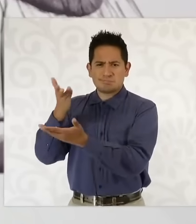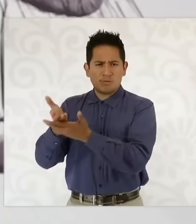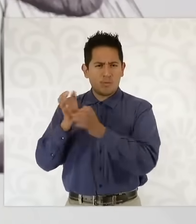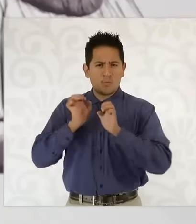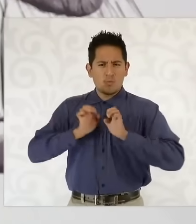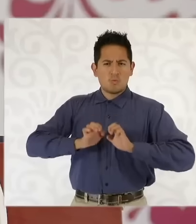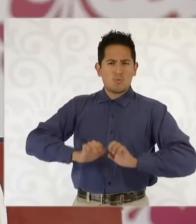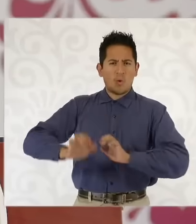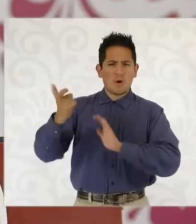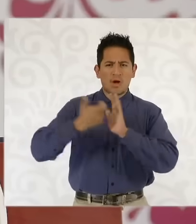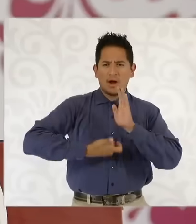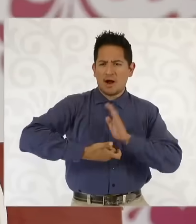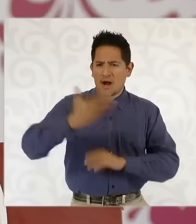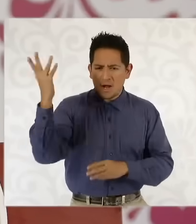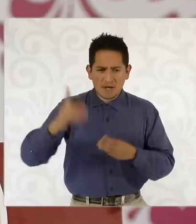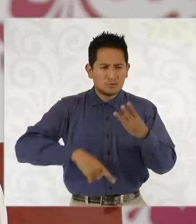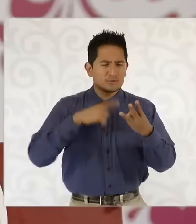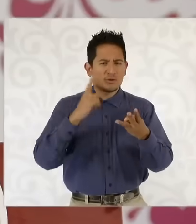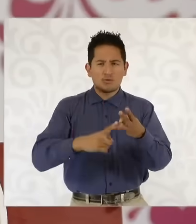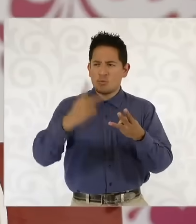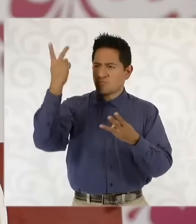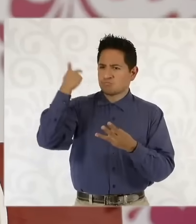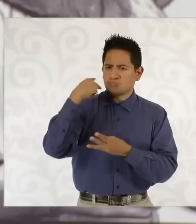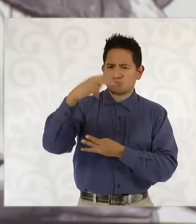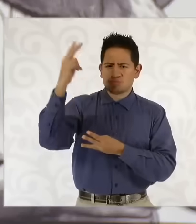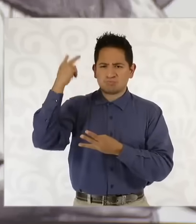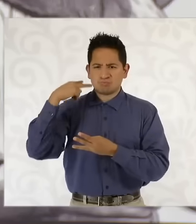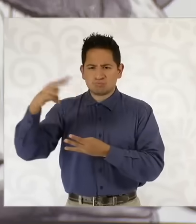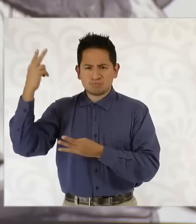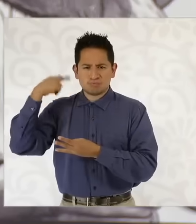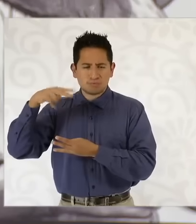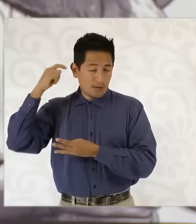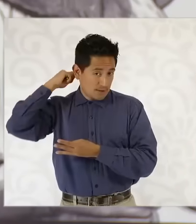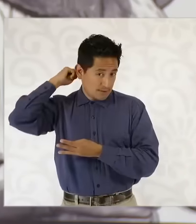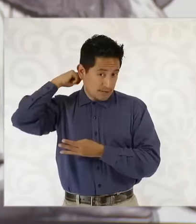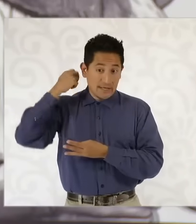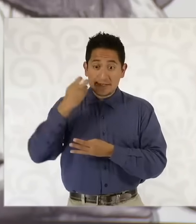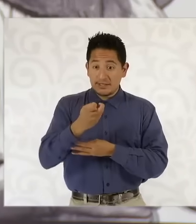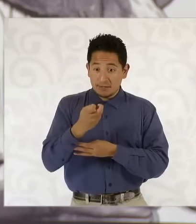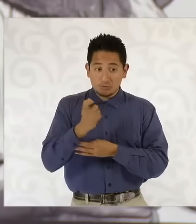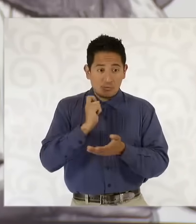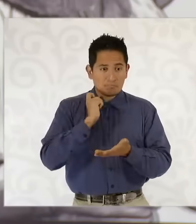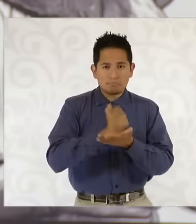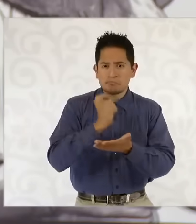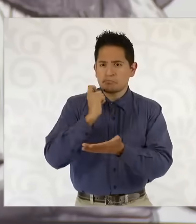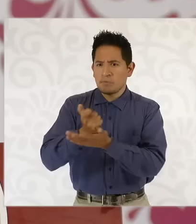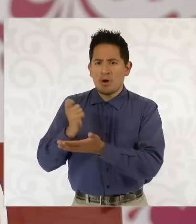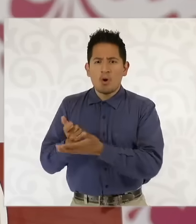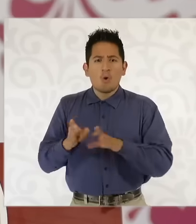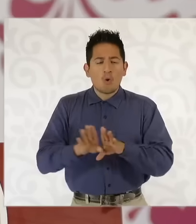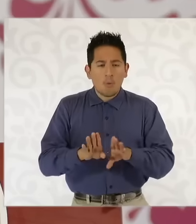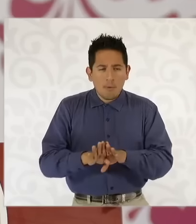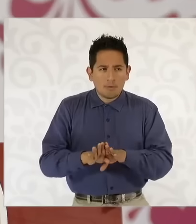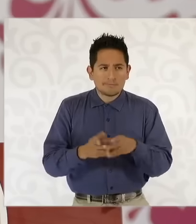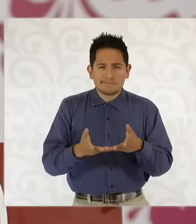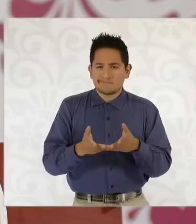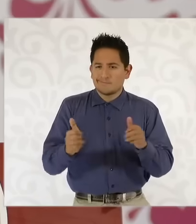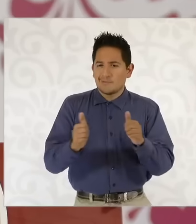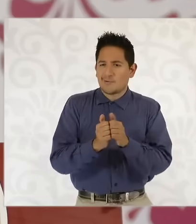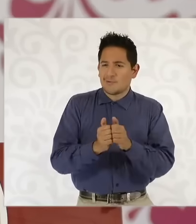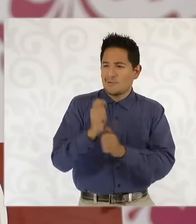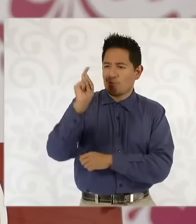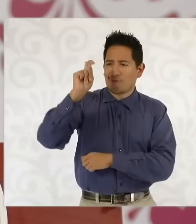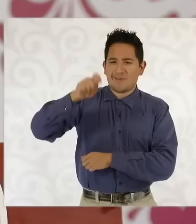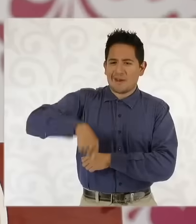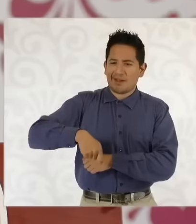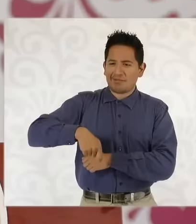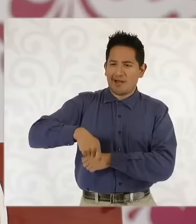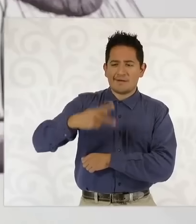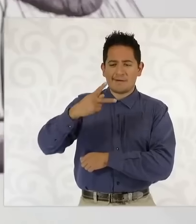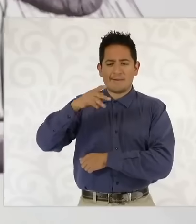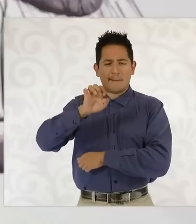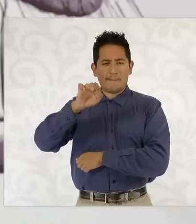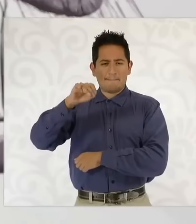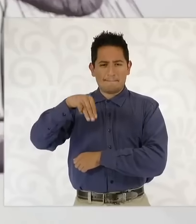los viajes, todo con tarjeta corporativa de Pemex, los sueldos y cómo va describiendo como